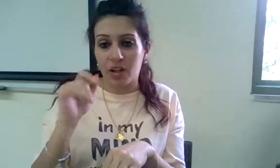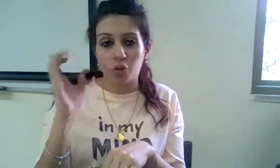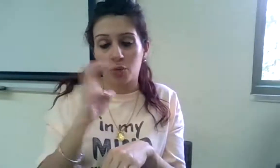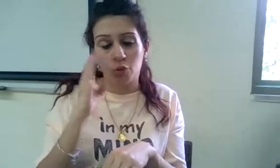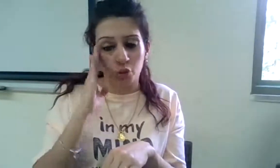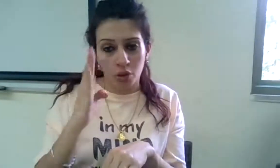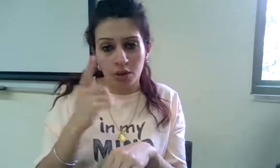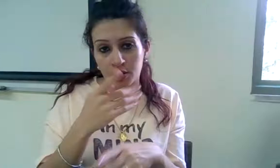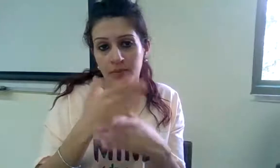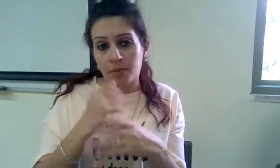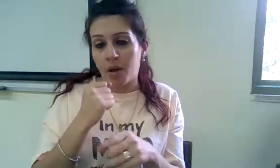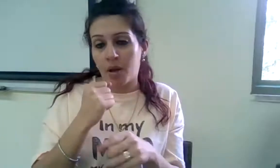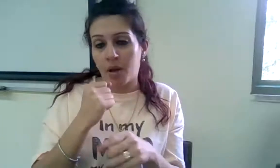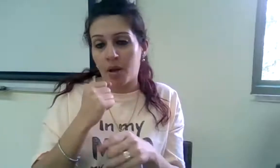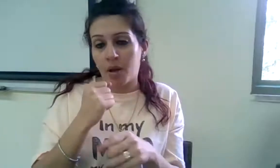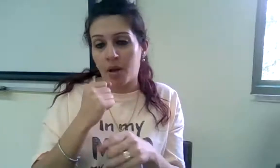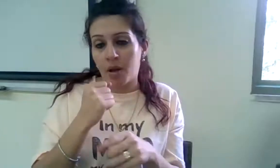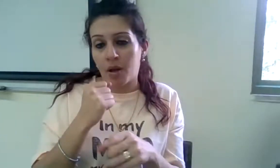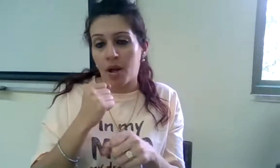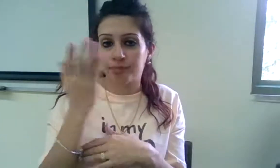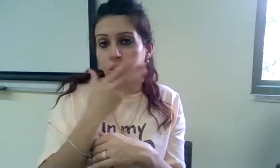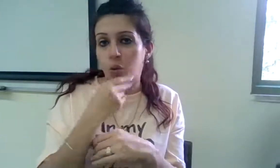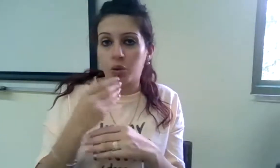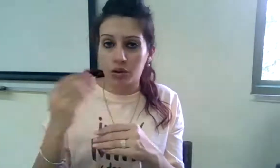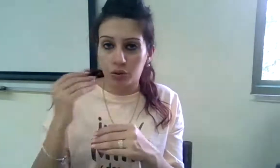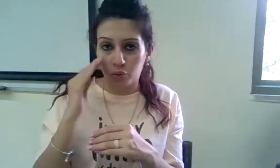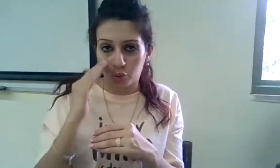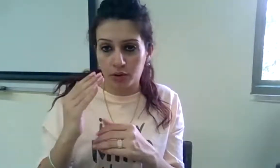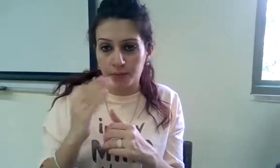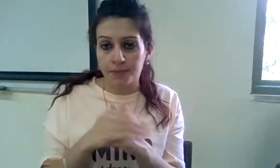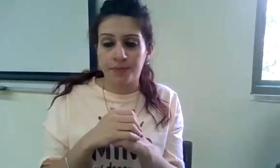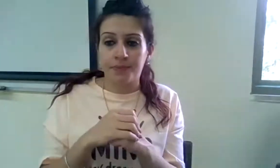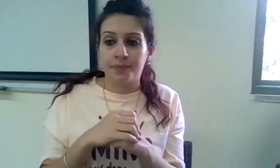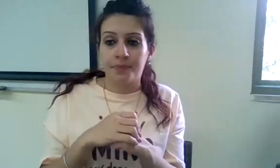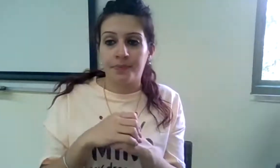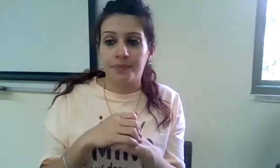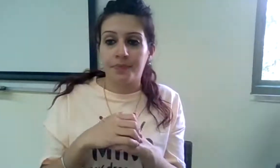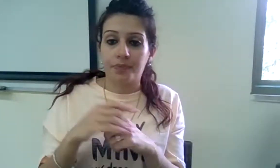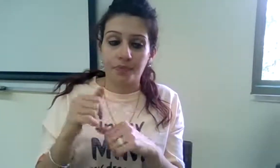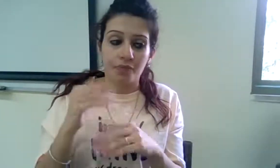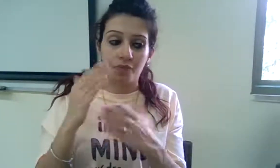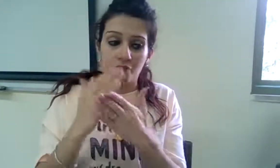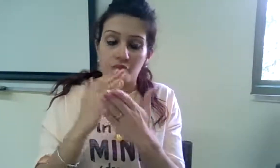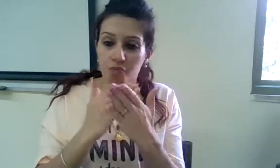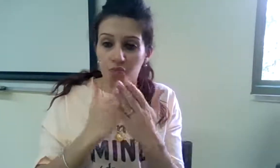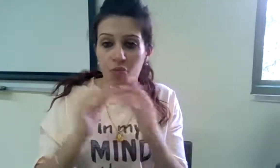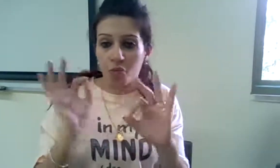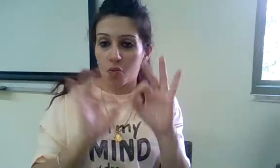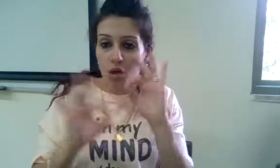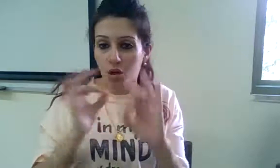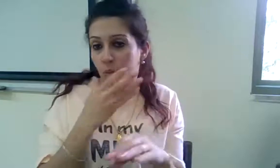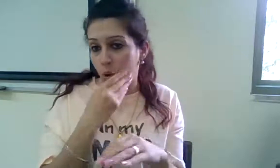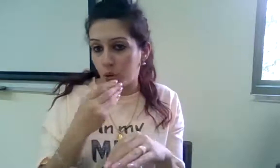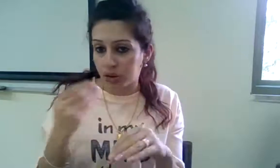على أن يكون بديلا للمدرسة أو للمعلمين يتعلم الطفل في البيئة المنزلية الكثير